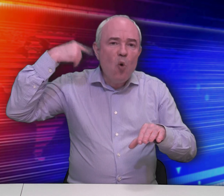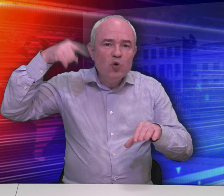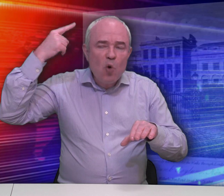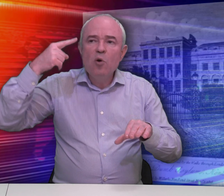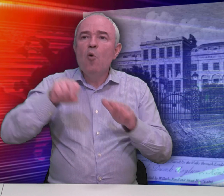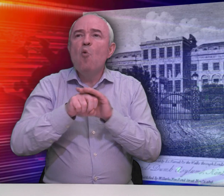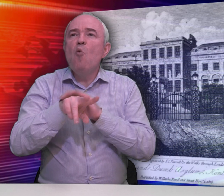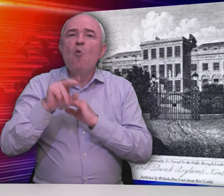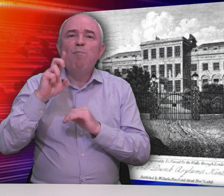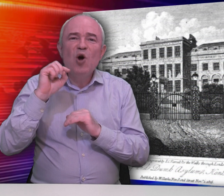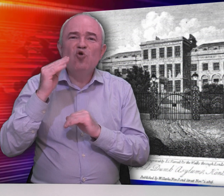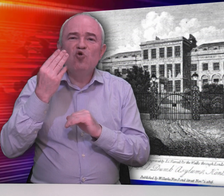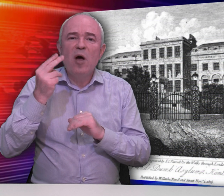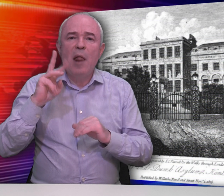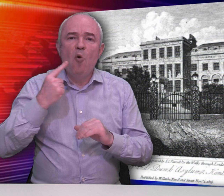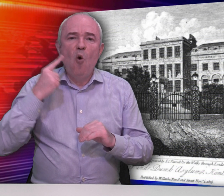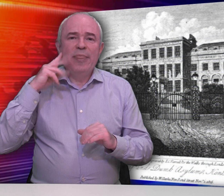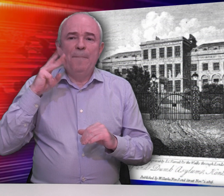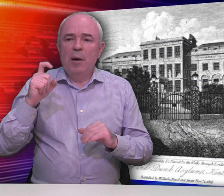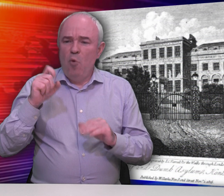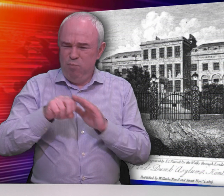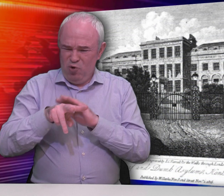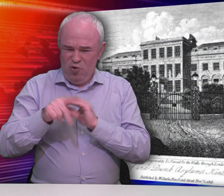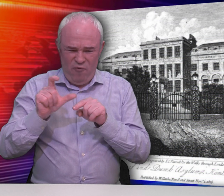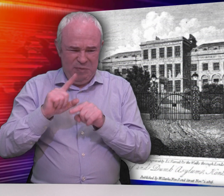в Лондонское Убежище для глухонемых. Убежище?..